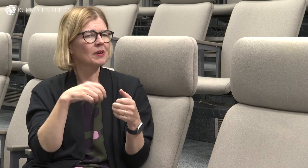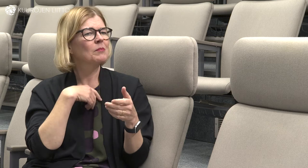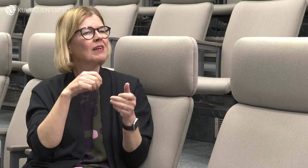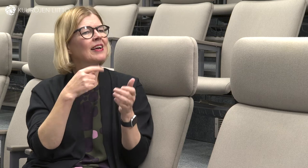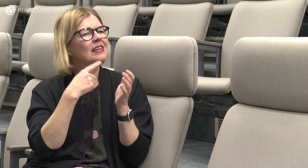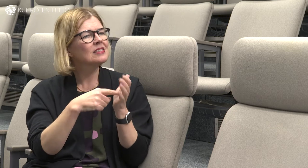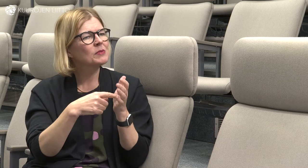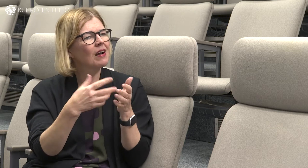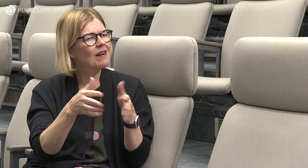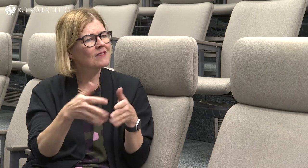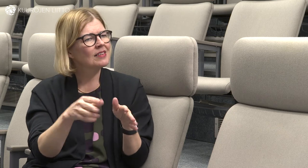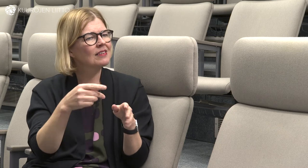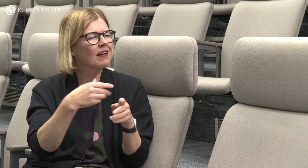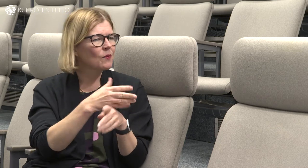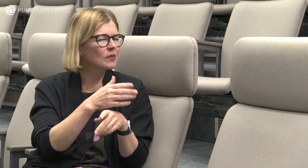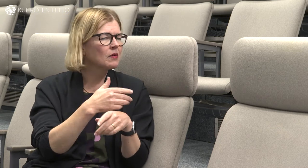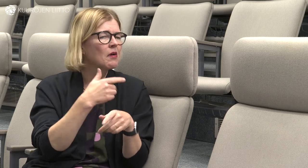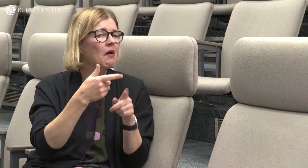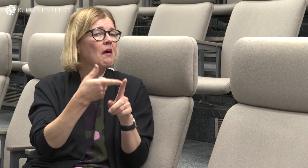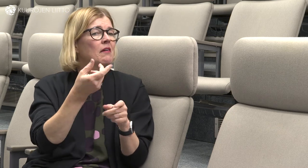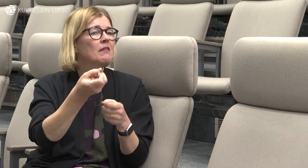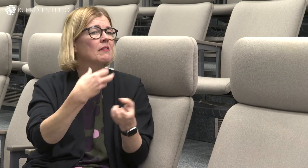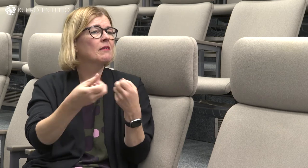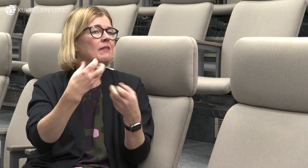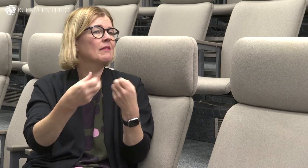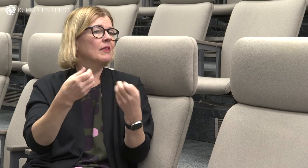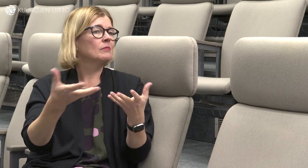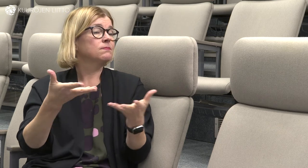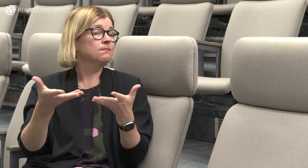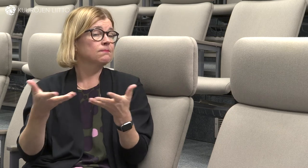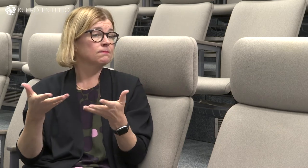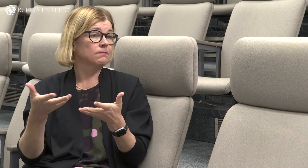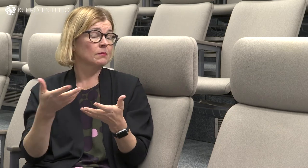Avasimme termejä esimerkkien kautta, minkä myötä saimme keskustelun käyntiin.